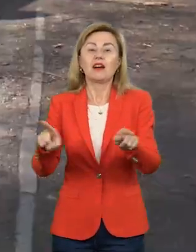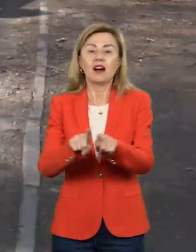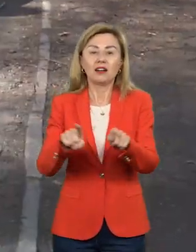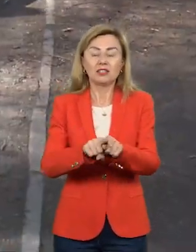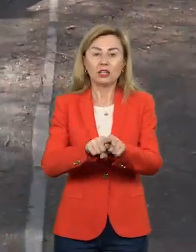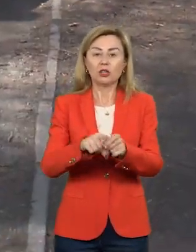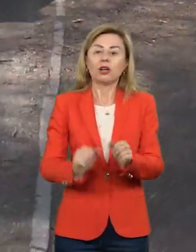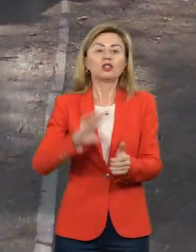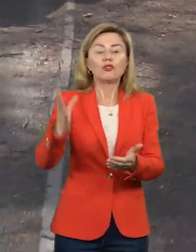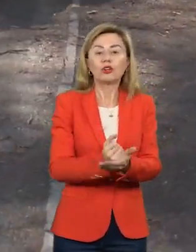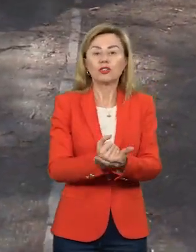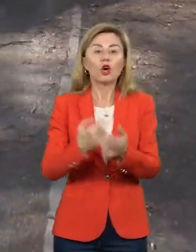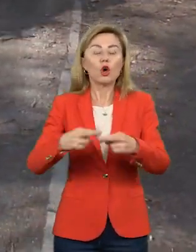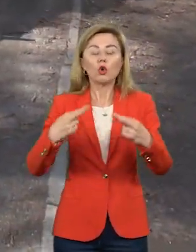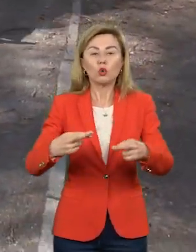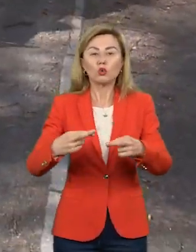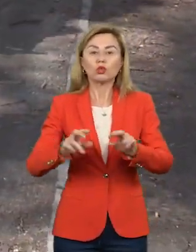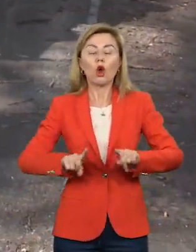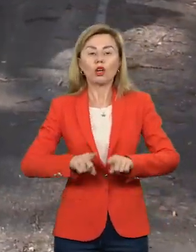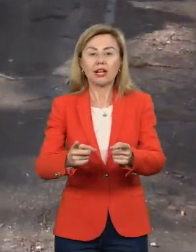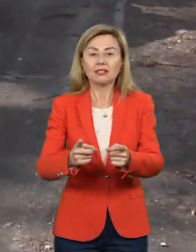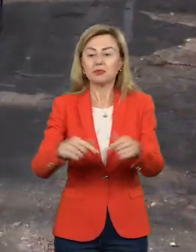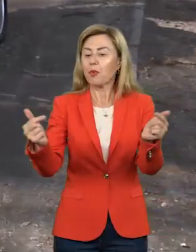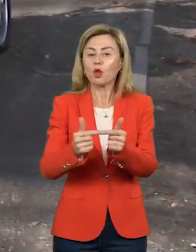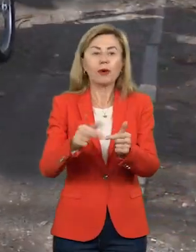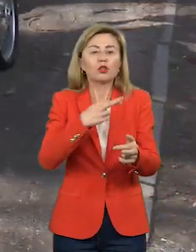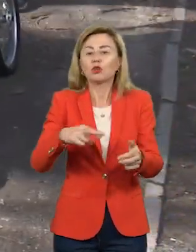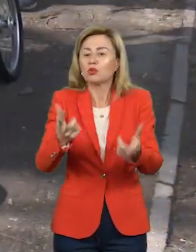Tak naprawdę możemy do prawie każdego rodzaju niepełnosprawności dopasować ten sprzęt,